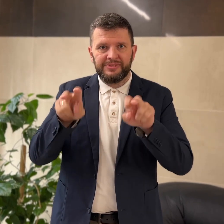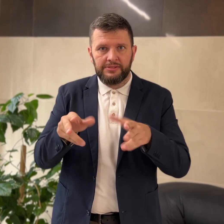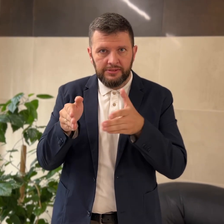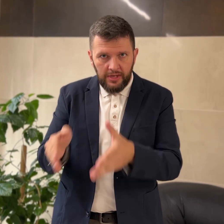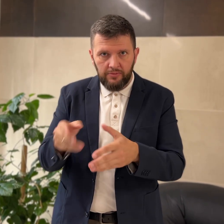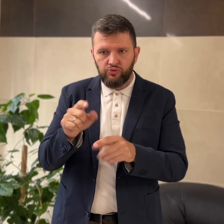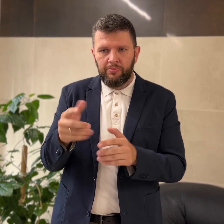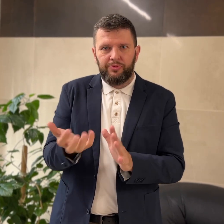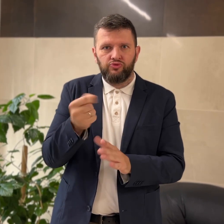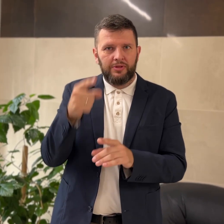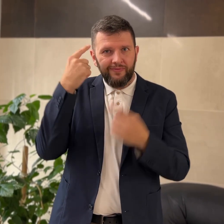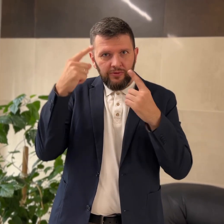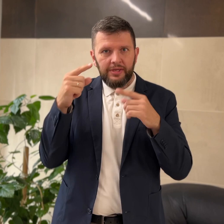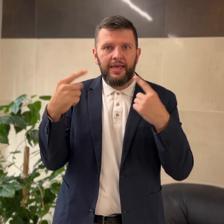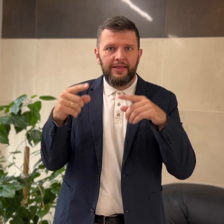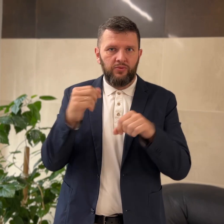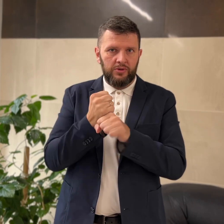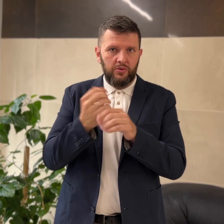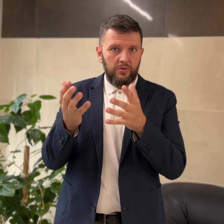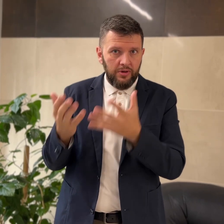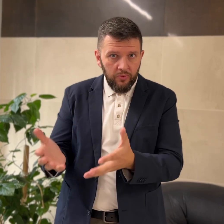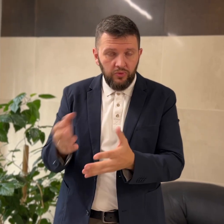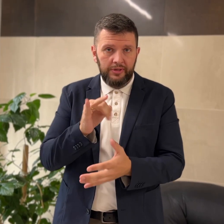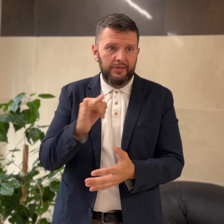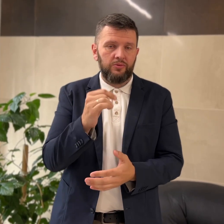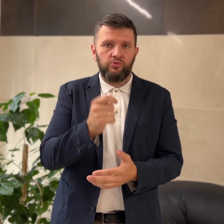чтобы поддержать их творческую и креативную работу,